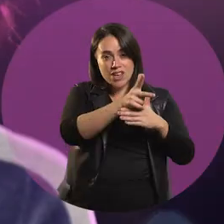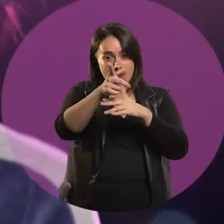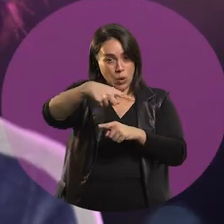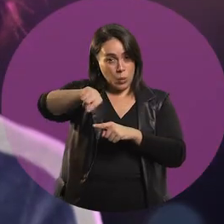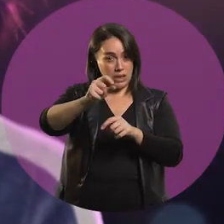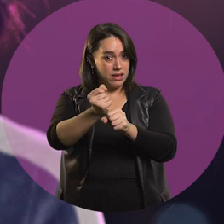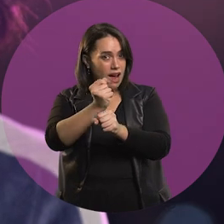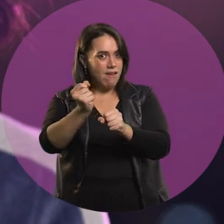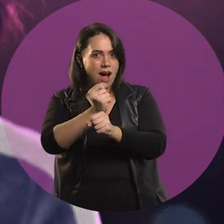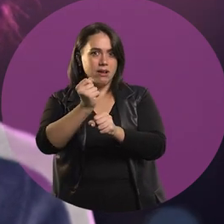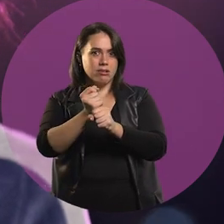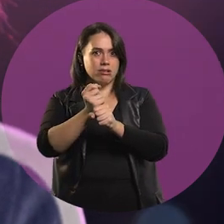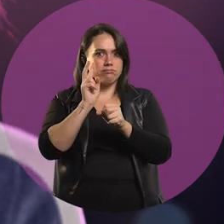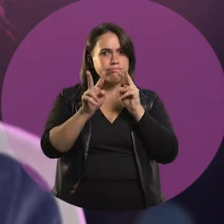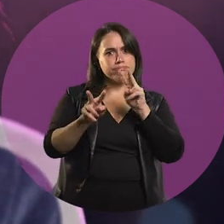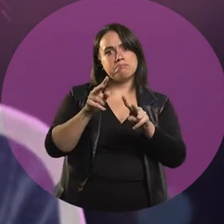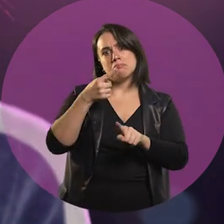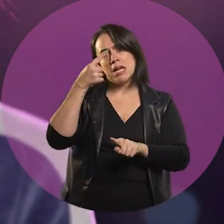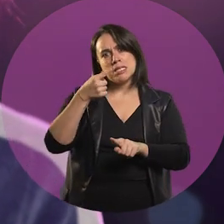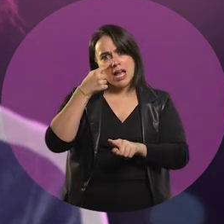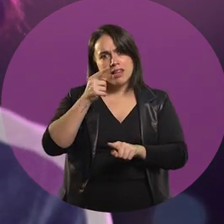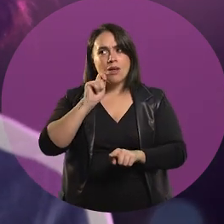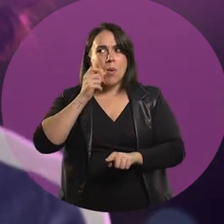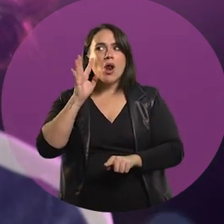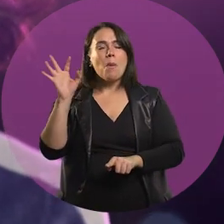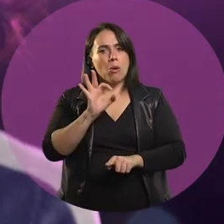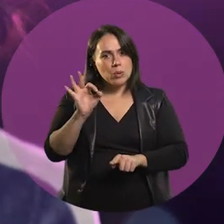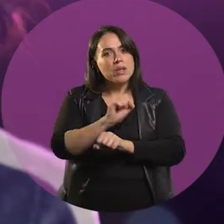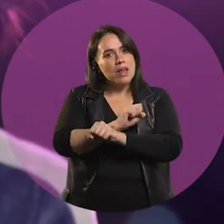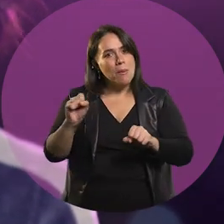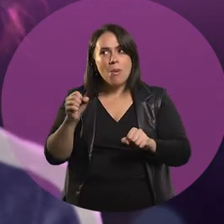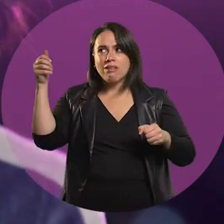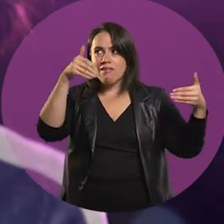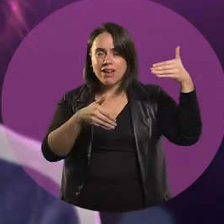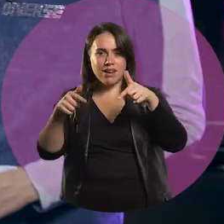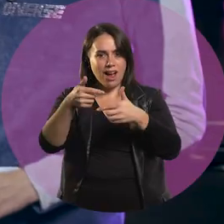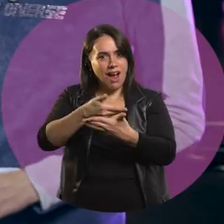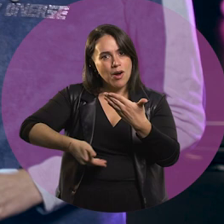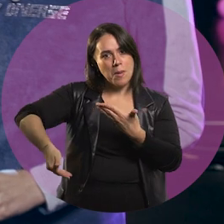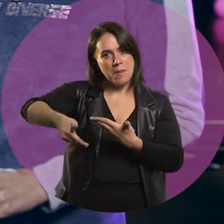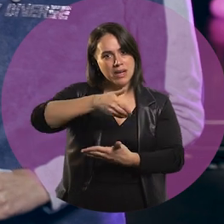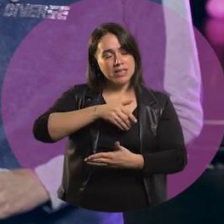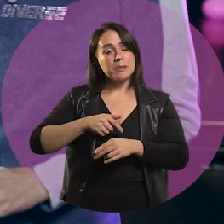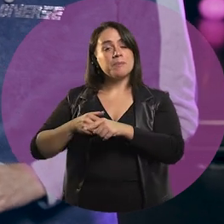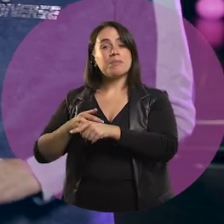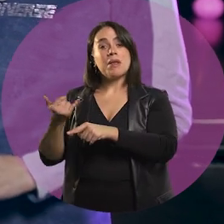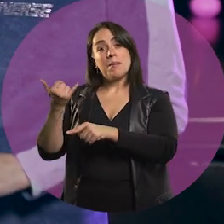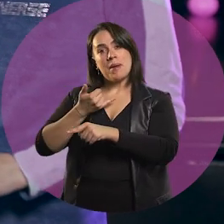y me pareció relindo, y me pareció tremenda oportunidad formar parte del espacio. Ahora me acaba de contar,